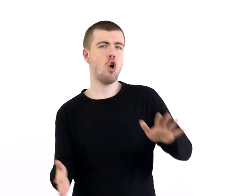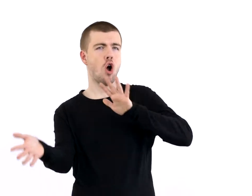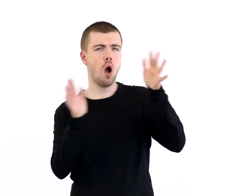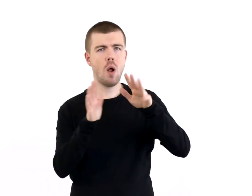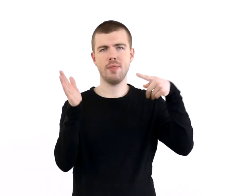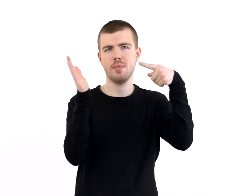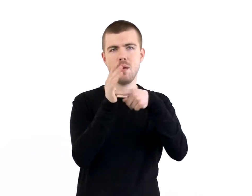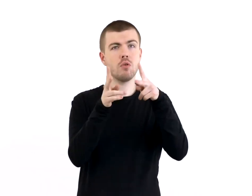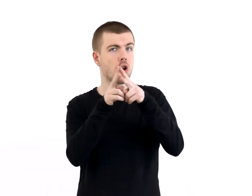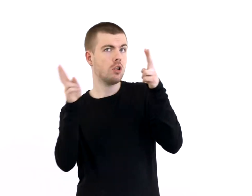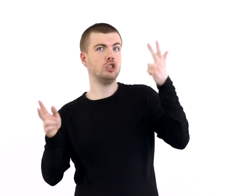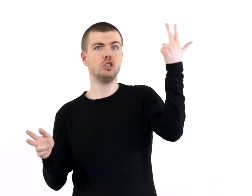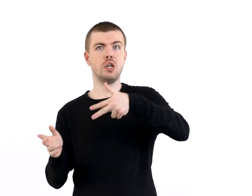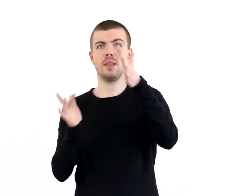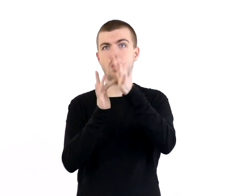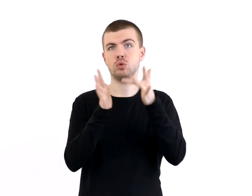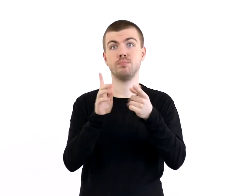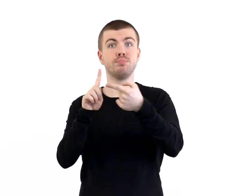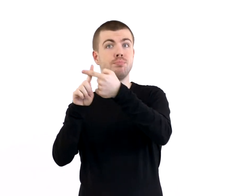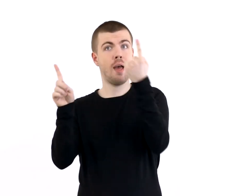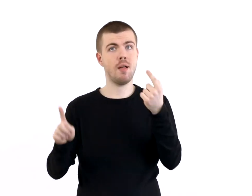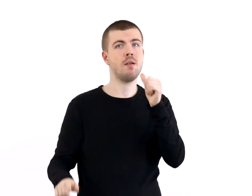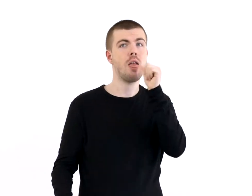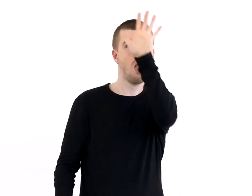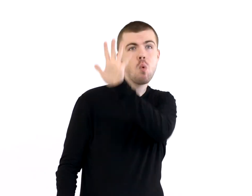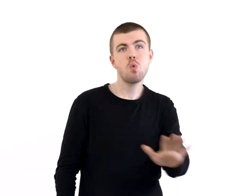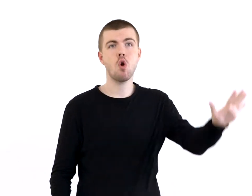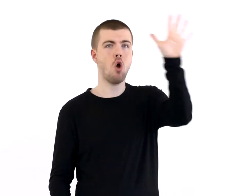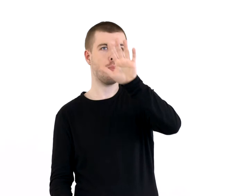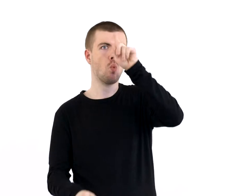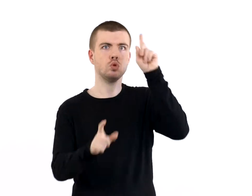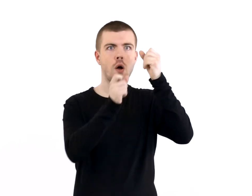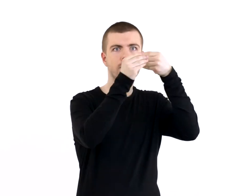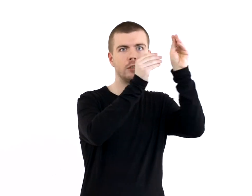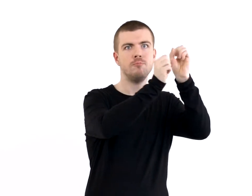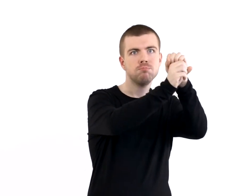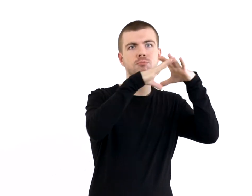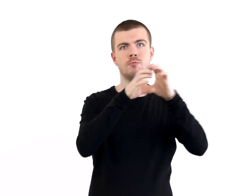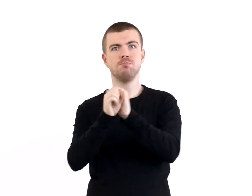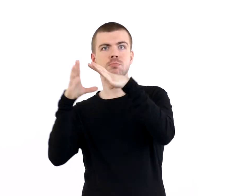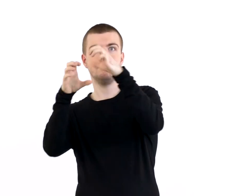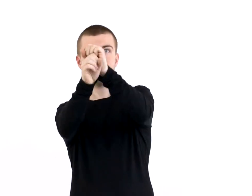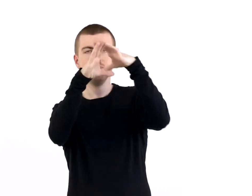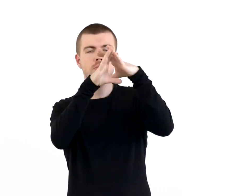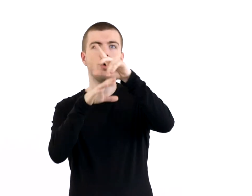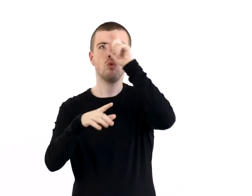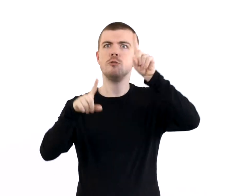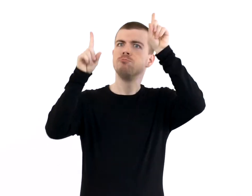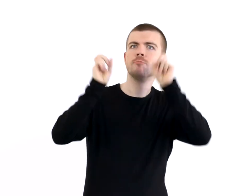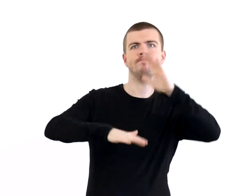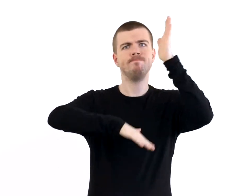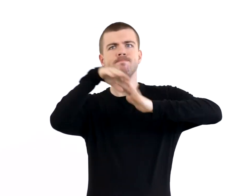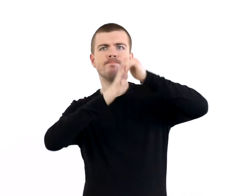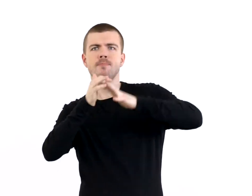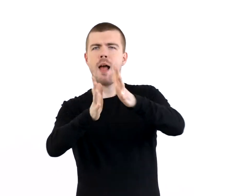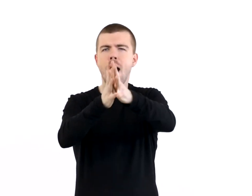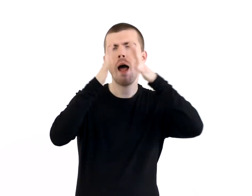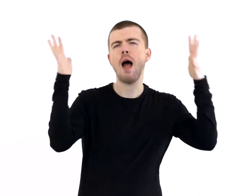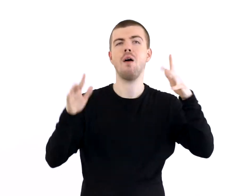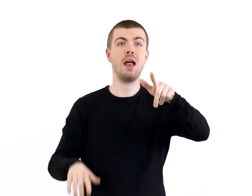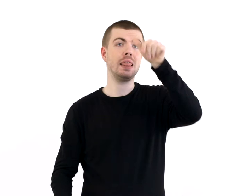Ok. 3000 p.n.e. w Europie osiada coraz więcej ludów, którzy zaczynają budować monumentalne budowle